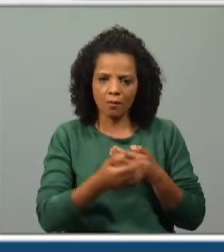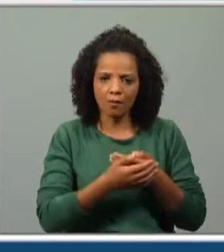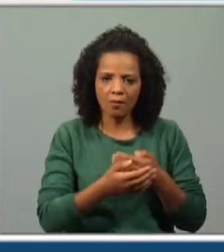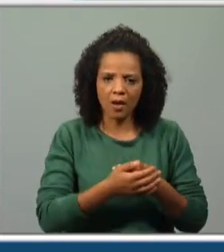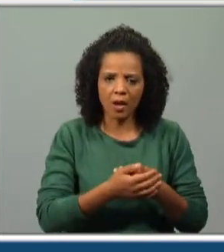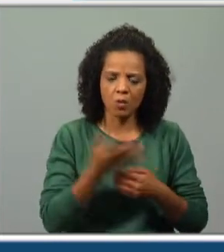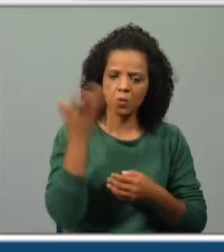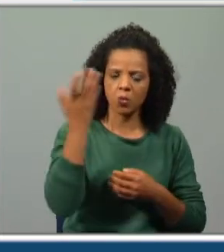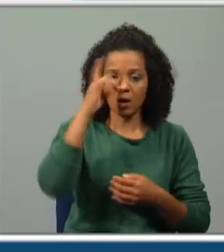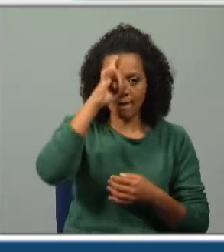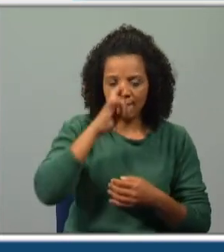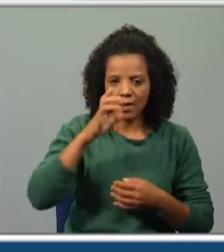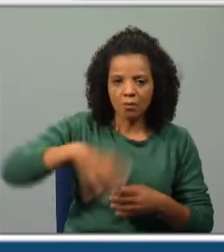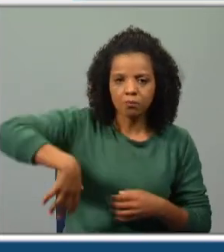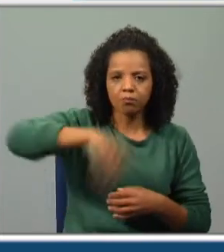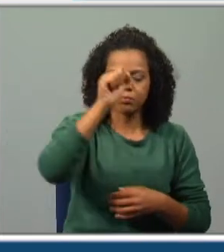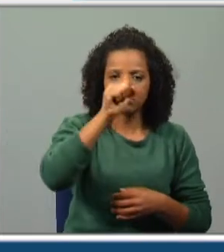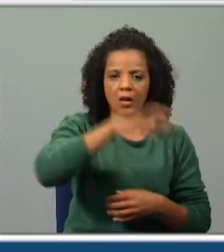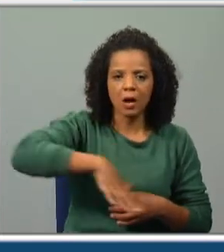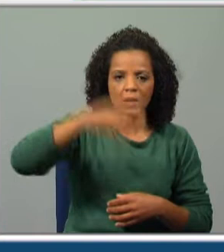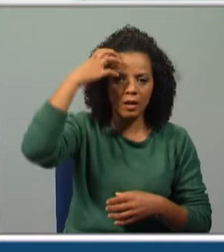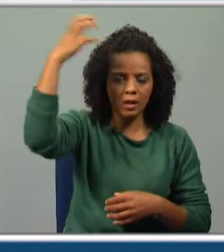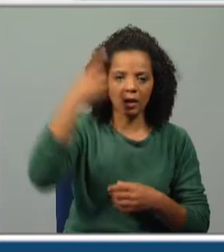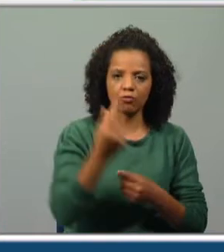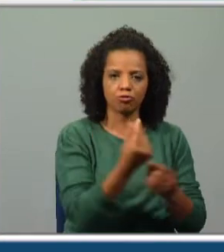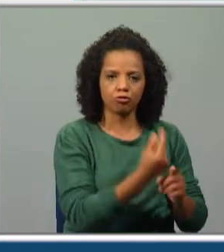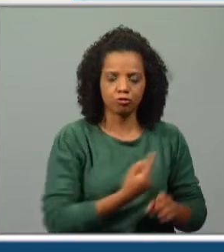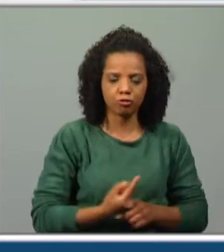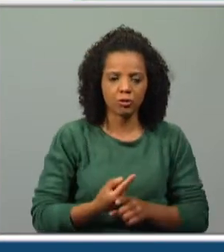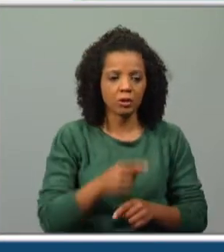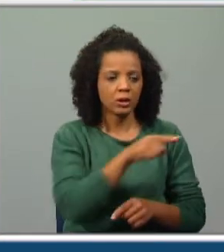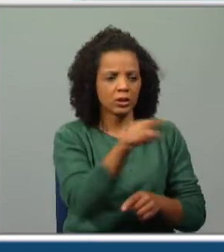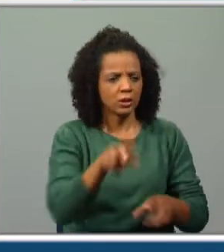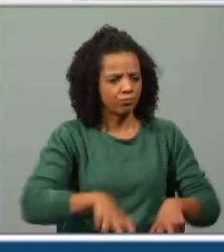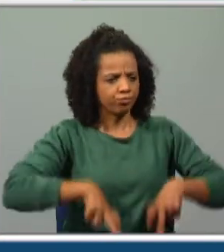que ela fosse levada ao tesouro real e escolheu-se entre essas riquezas que 將她帶到皇家金庫，從那些財富中挑選出來的